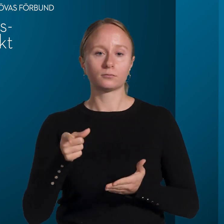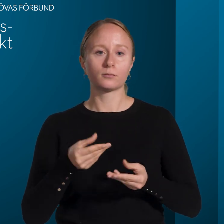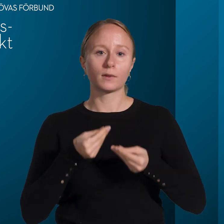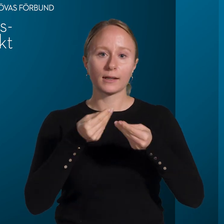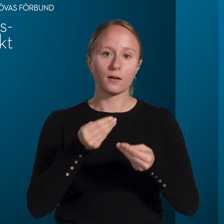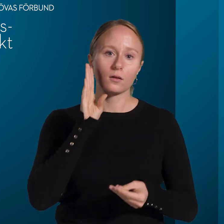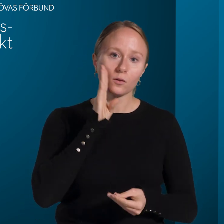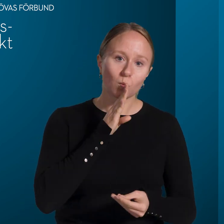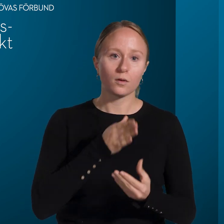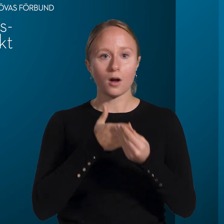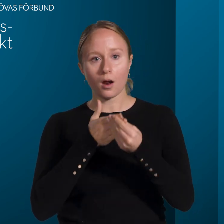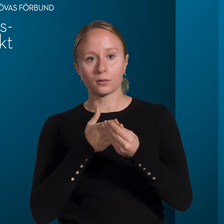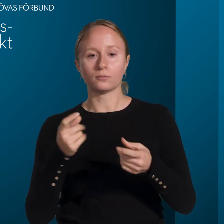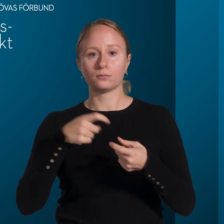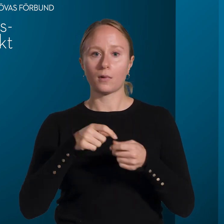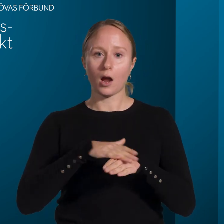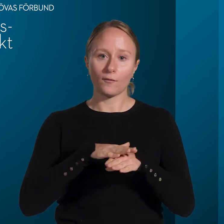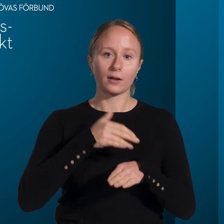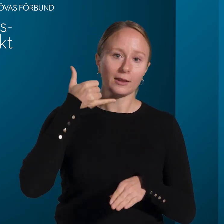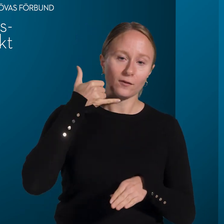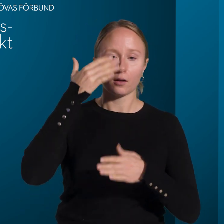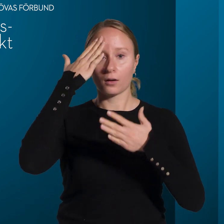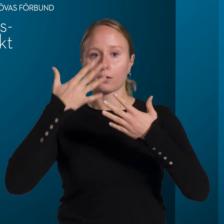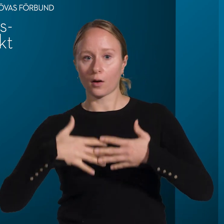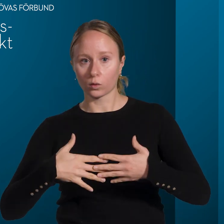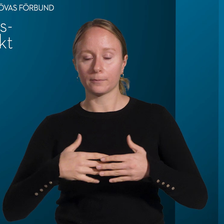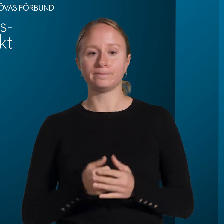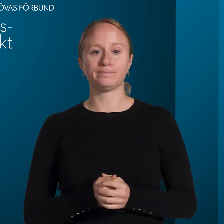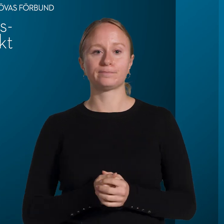som ger råd och handledning i användningen av telefon och dator.